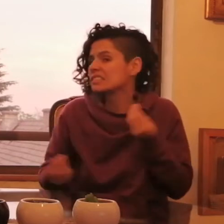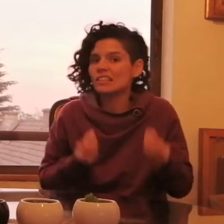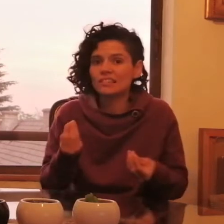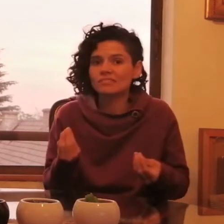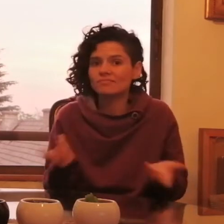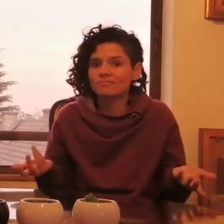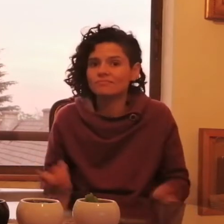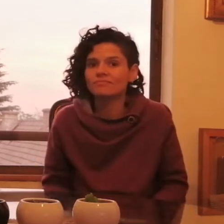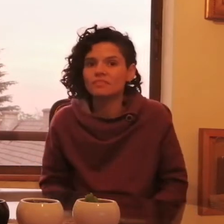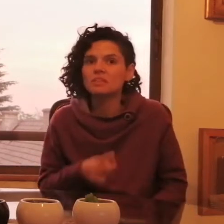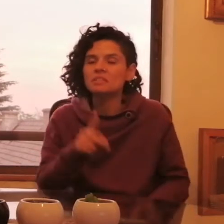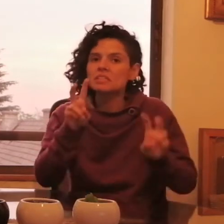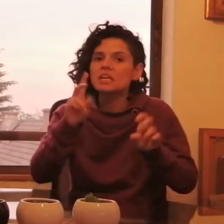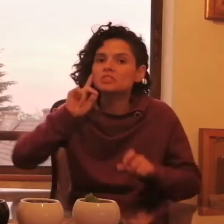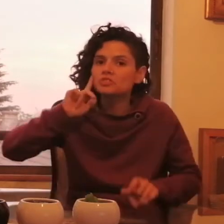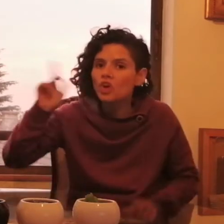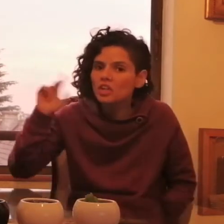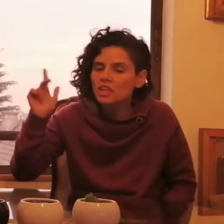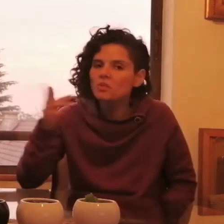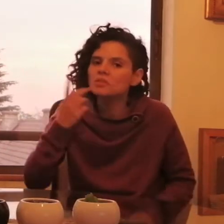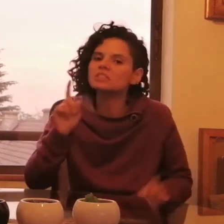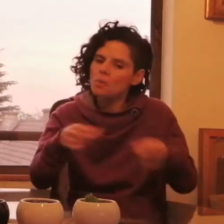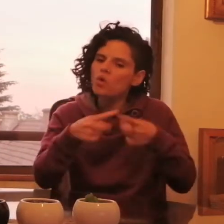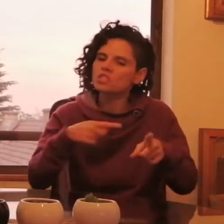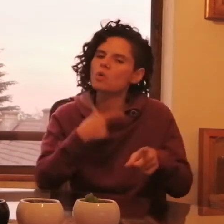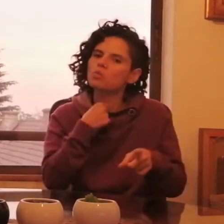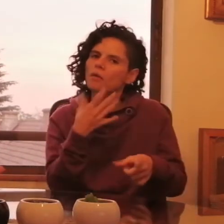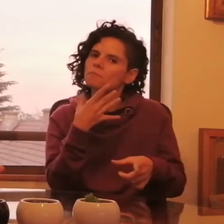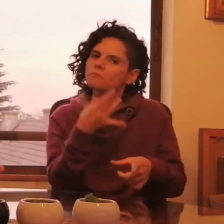sonido porque en realidad tenía, me gustaba la música obviamente no iba a ser como